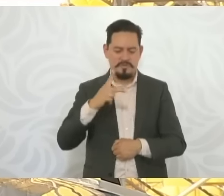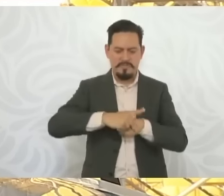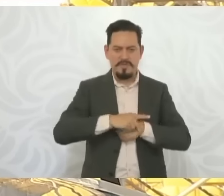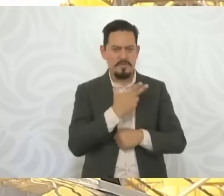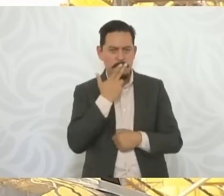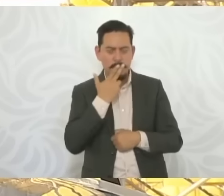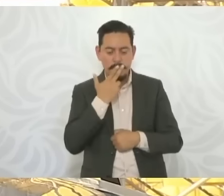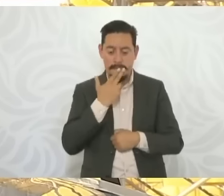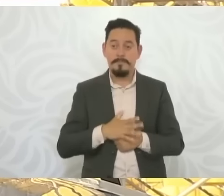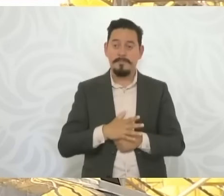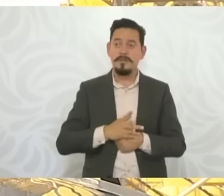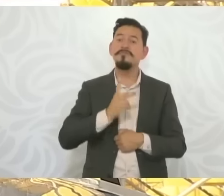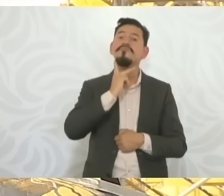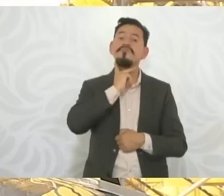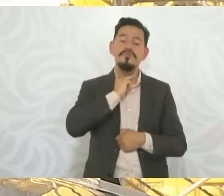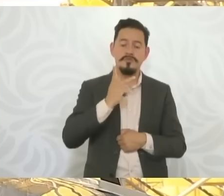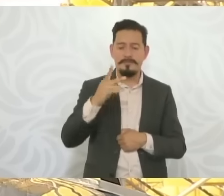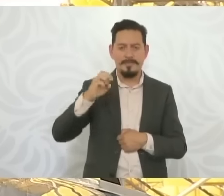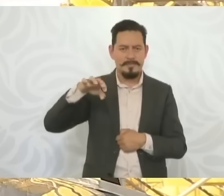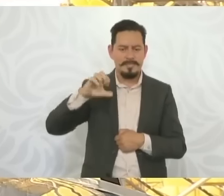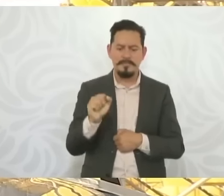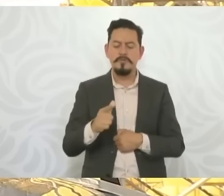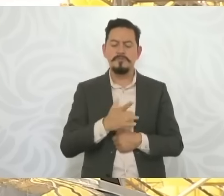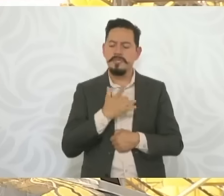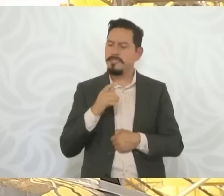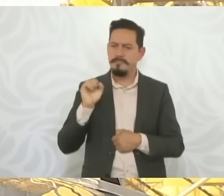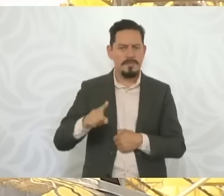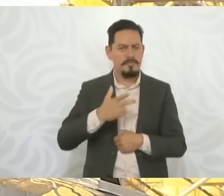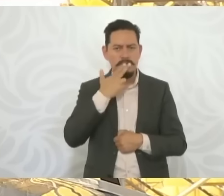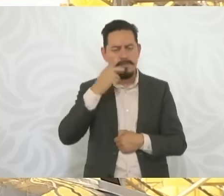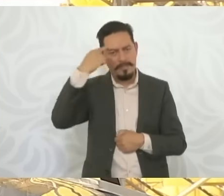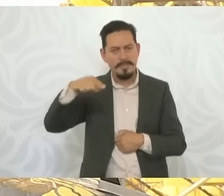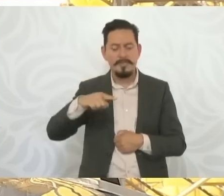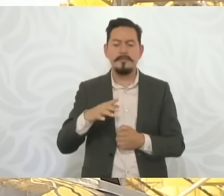sigue siendo motor indiscutible del desarrollo industrial del país y escudo central de la sobía